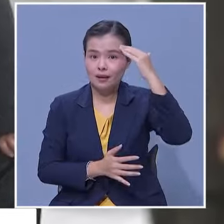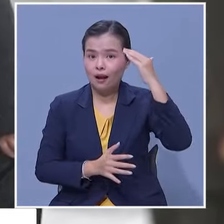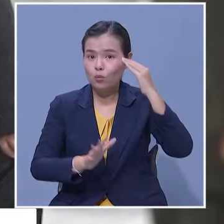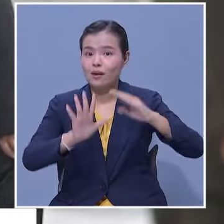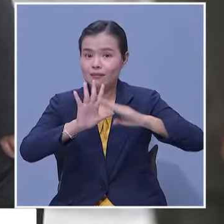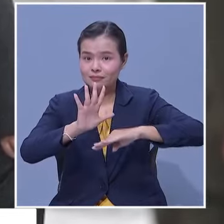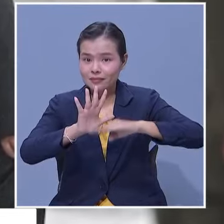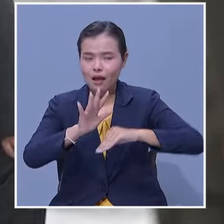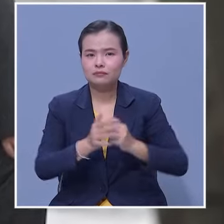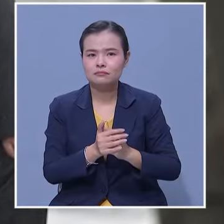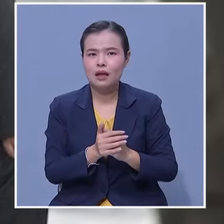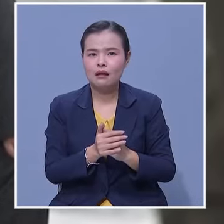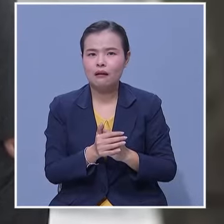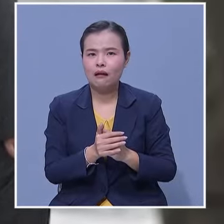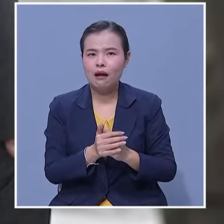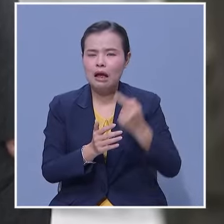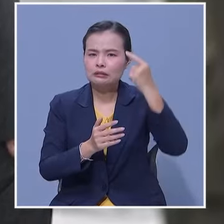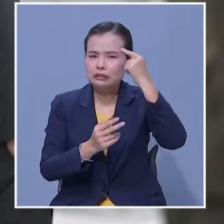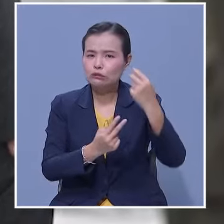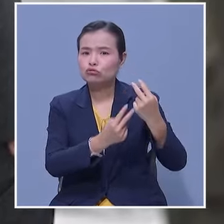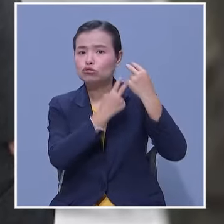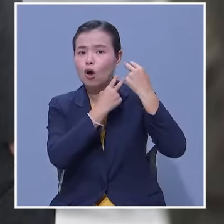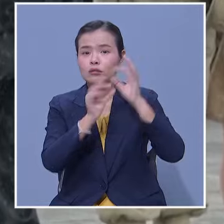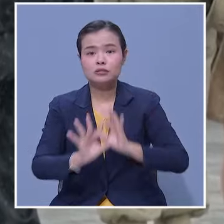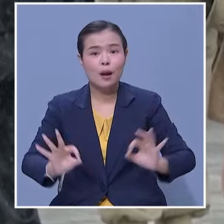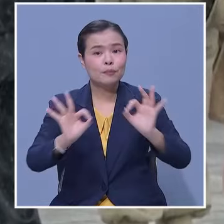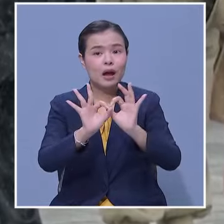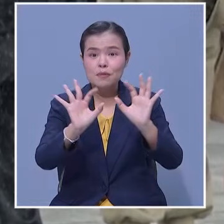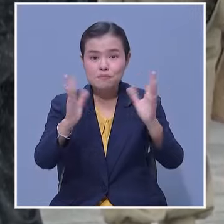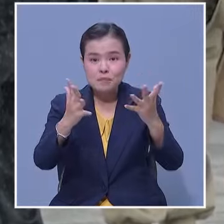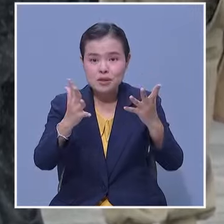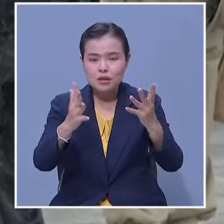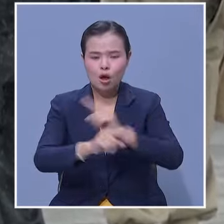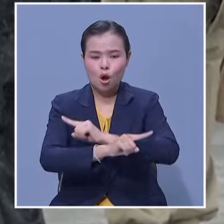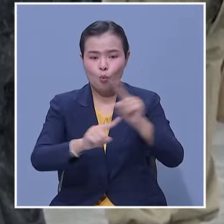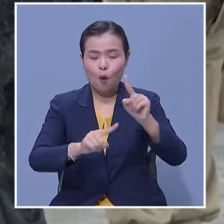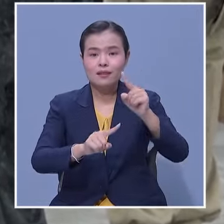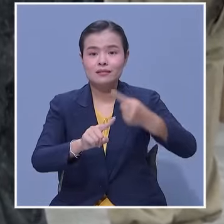มีการรำลึกถึงเหตุการณ์หรือวันสำคัญใดๆ ไม่ได้ให้ความสำคัญกับวันที่ 27 กรกฎาคม